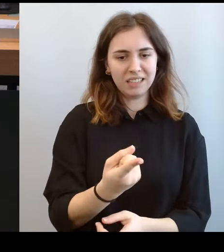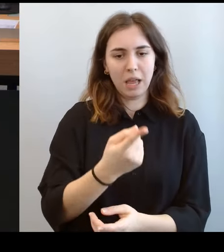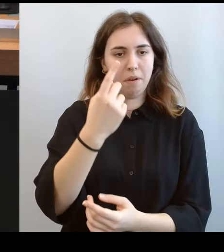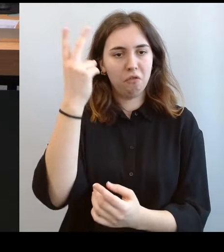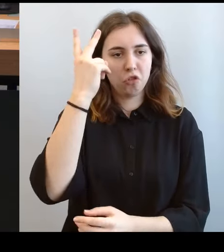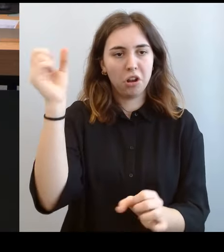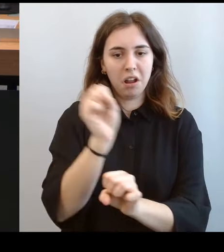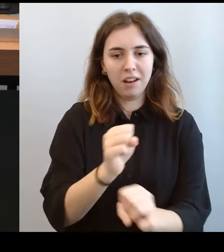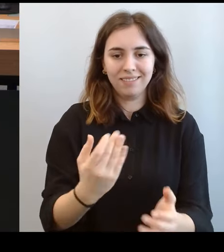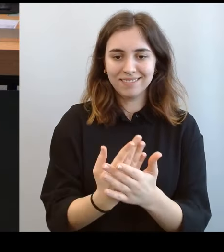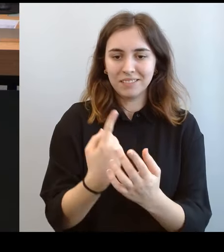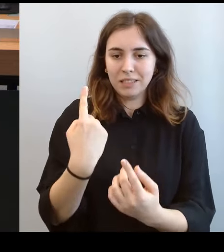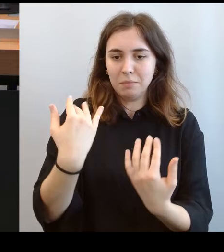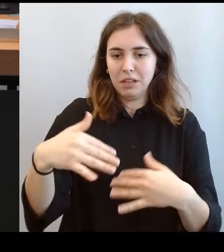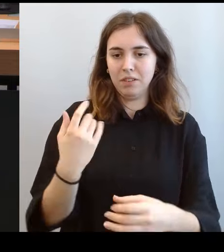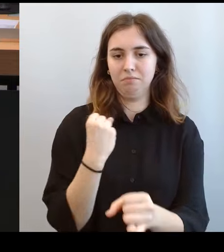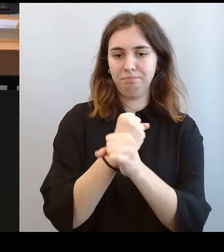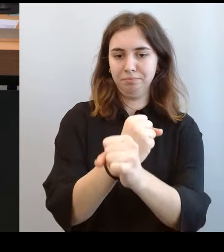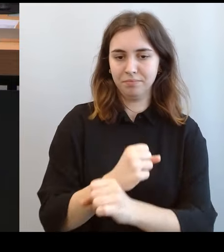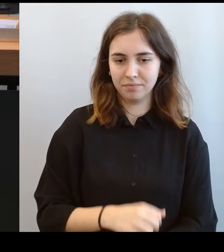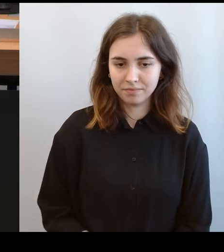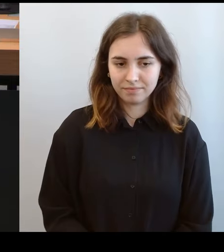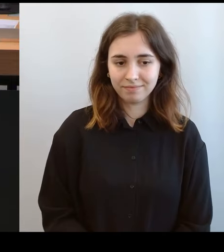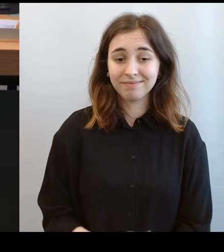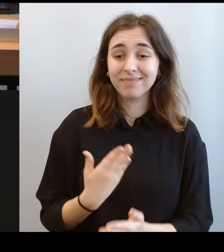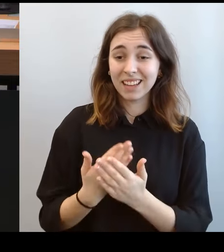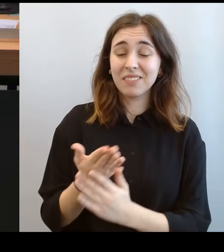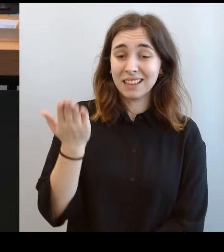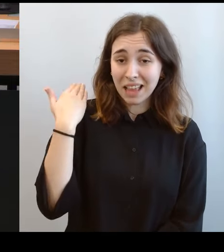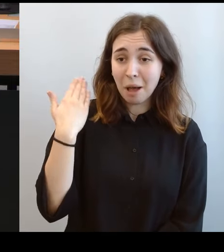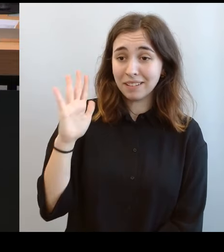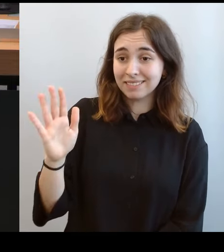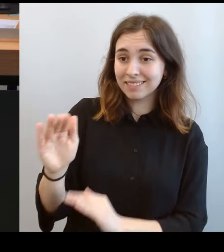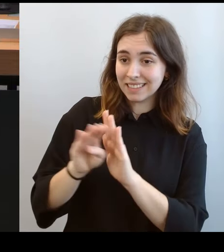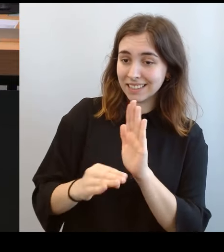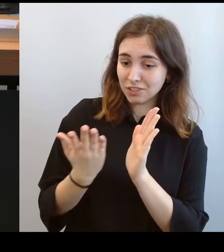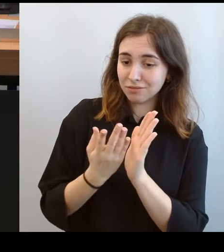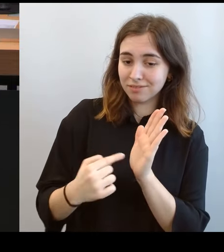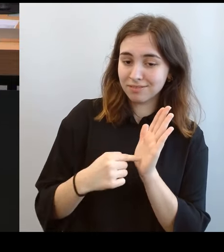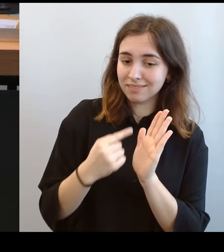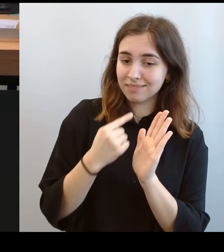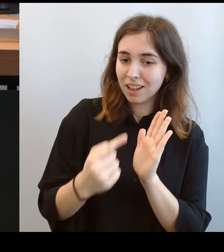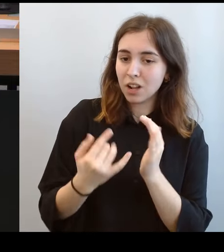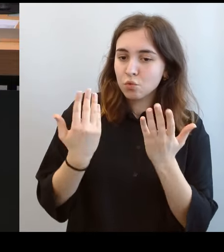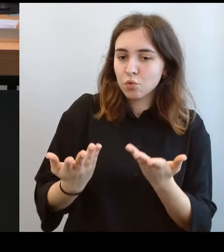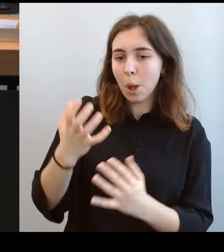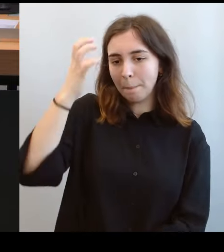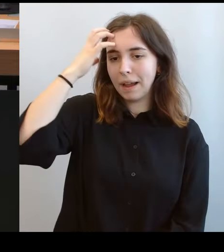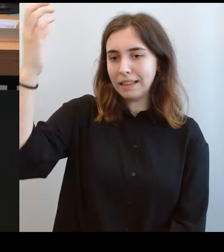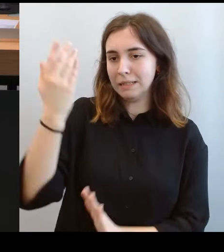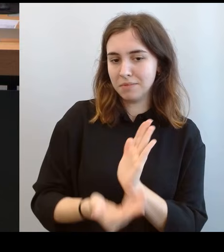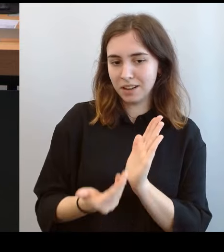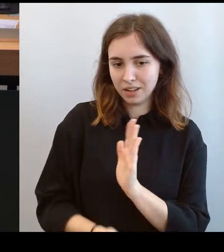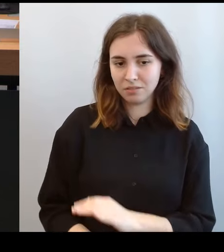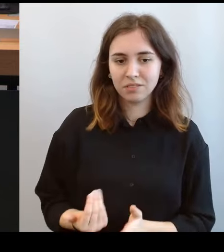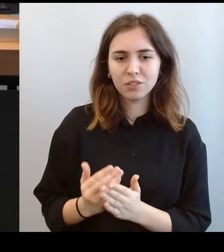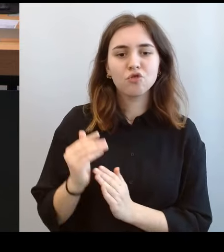Majestätsbeleidigung, und sie ist später wieder verurteilt worden, und am Ende schwamm sie im Landwehrkanal, und dann wollte es keiner gewesen sein. Und sie machen daraus